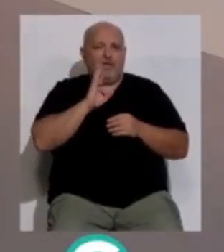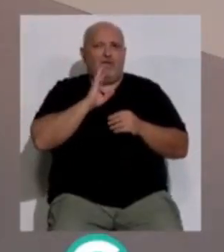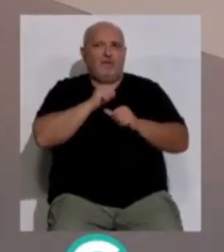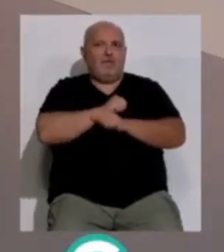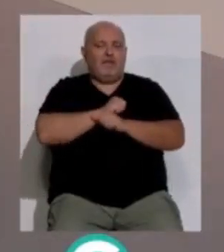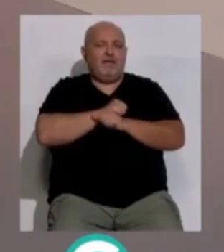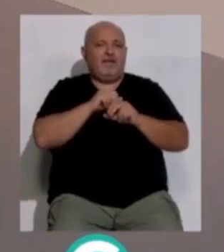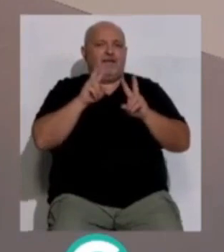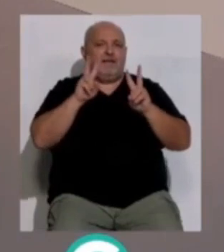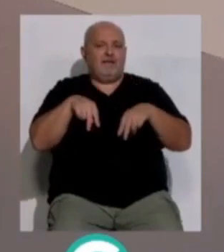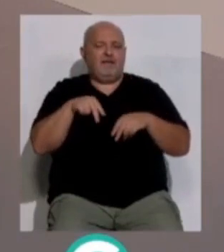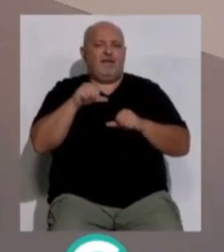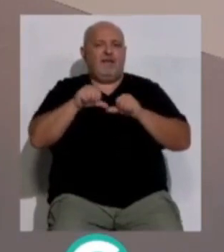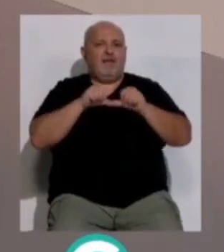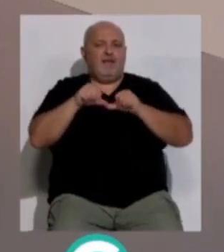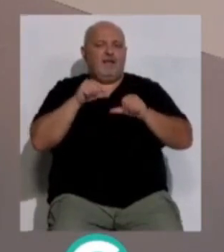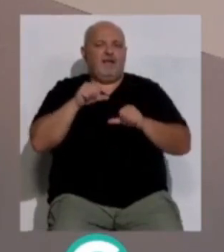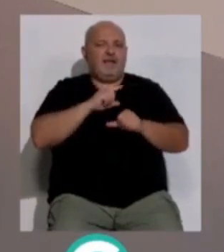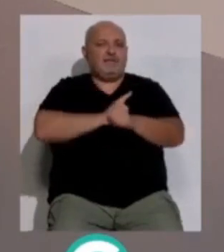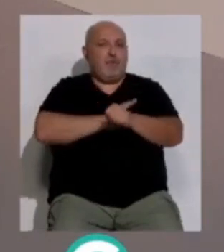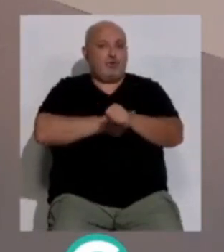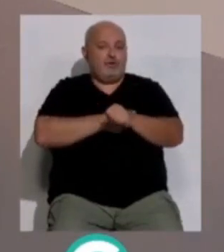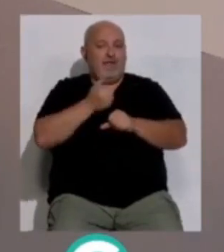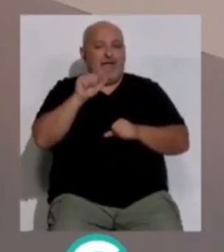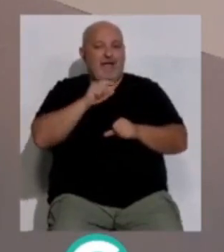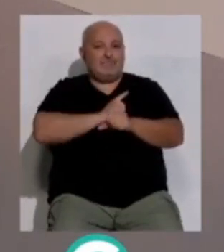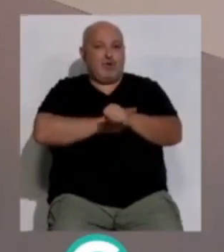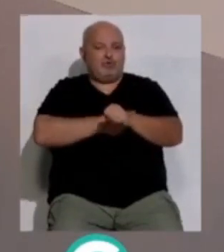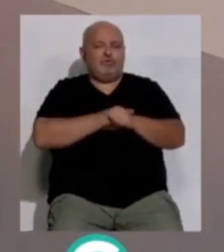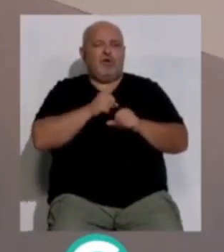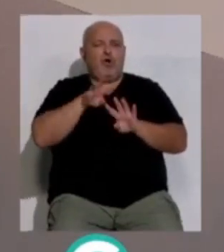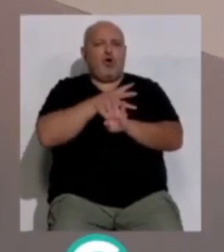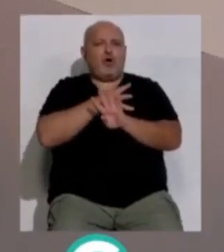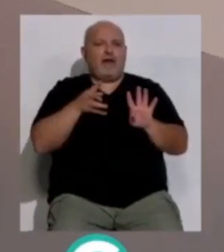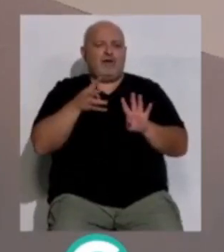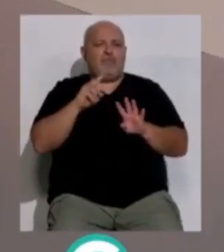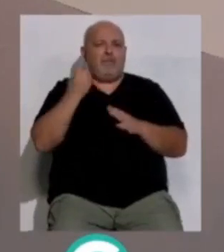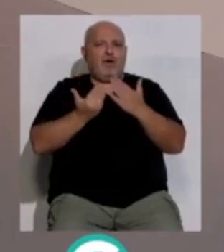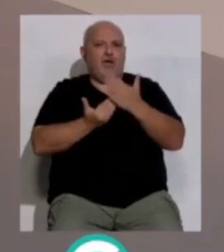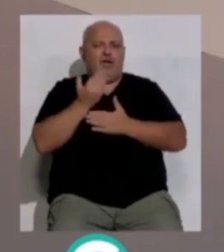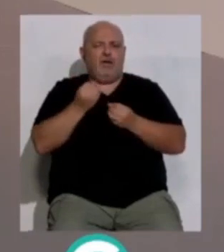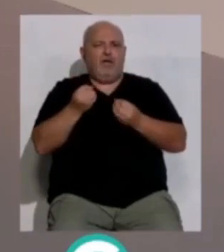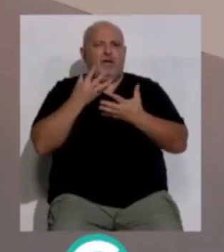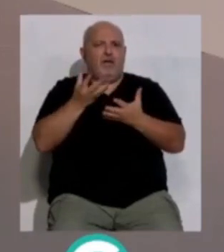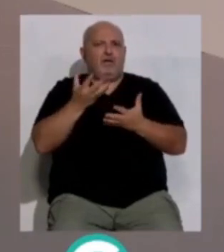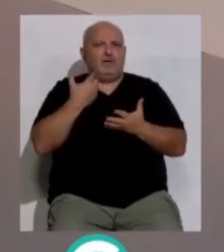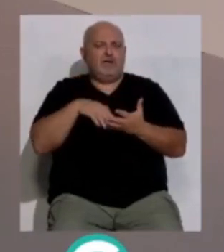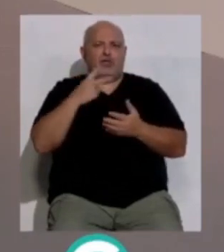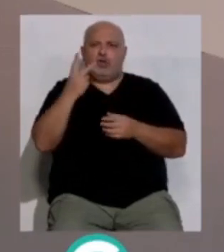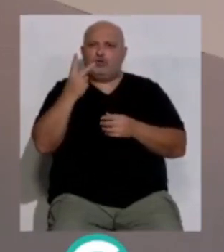pendientes de que la liga Sports de a conocer de la primera jornada y es adelantaban dos de